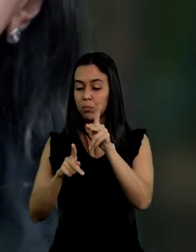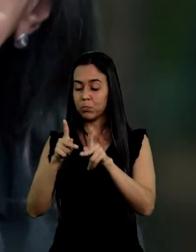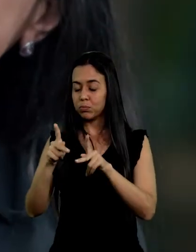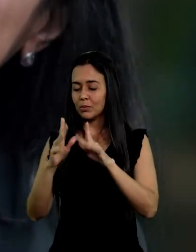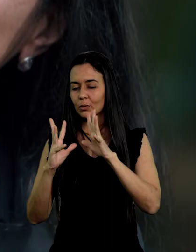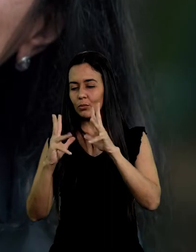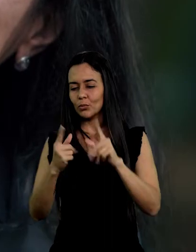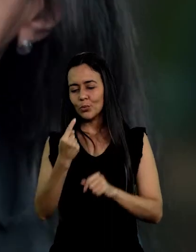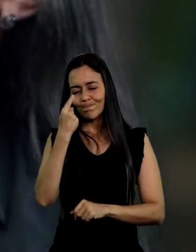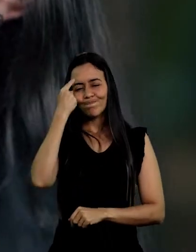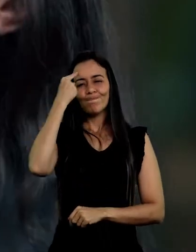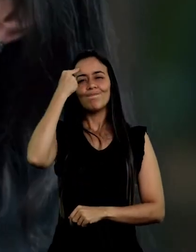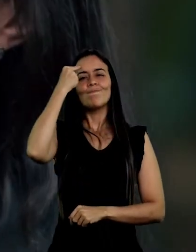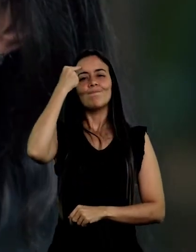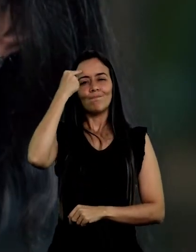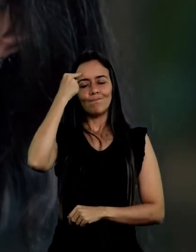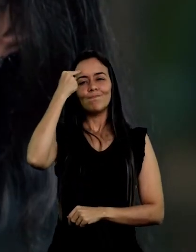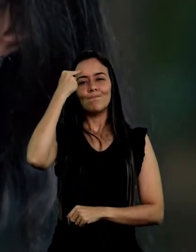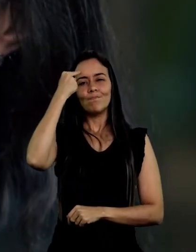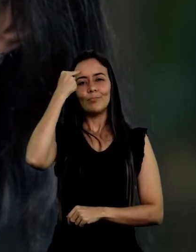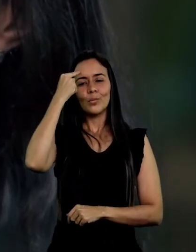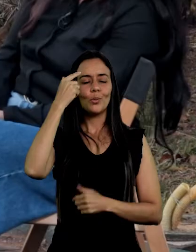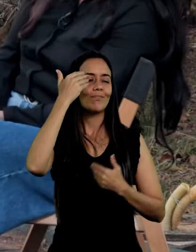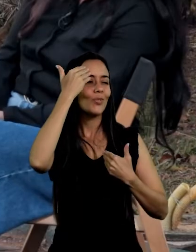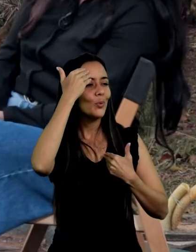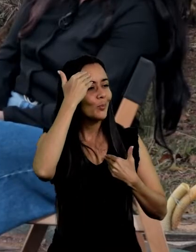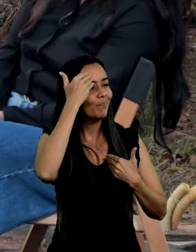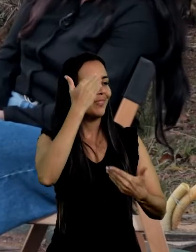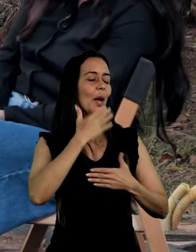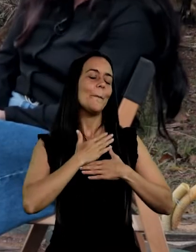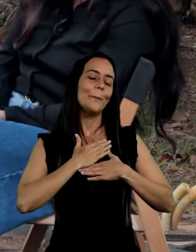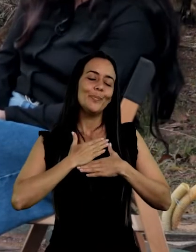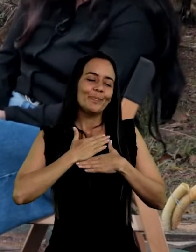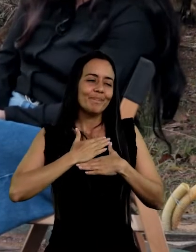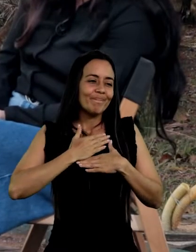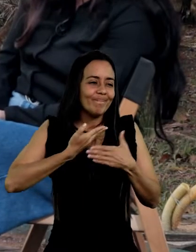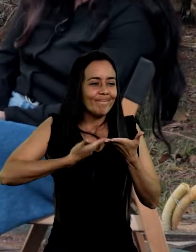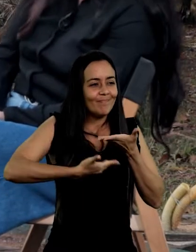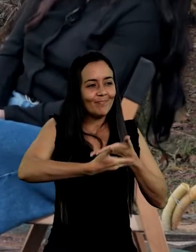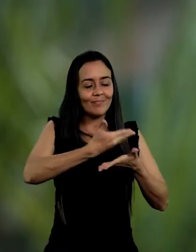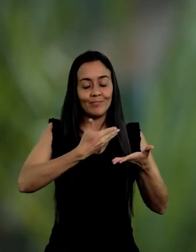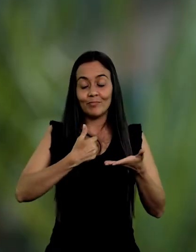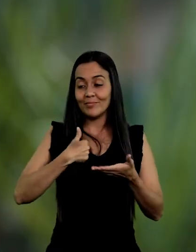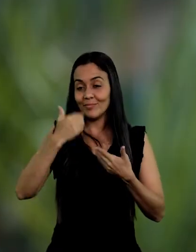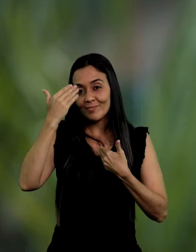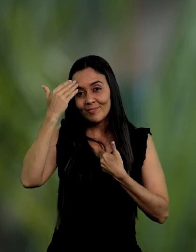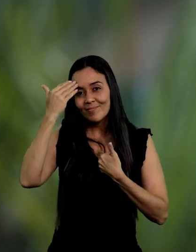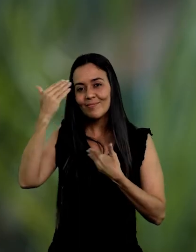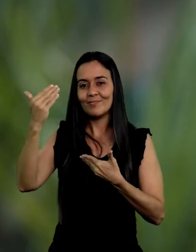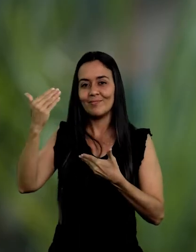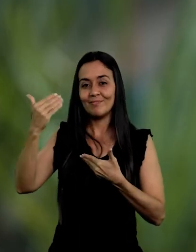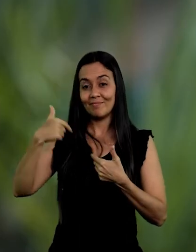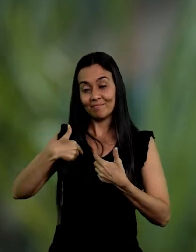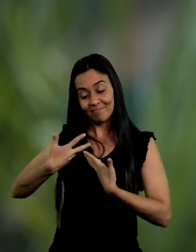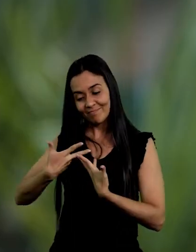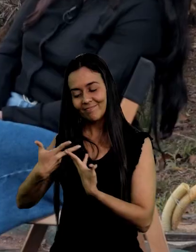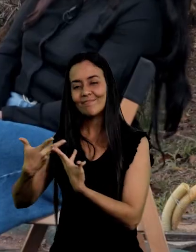Alexandre, muito obrigada, um prazer imenso falar contigo. Obrigado, Natália, pelo convite, né,